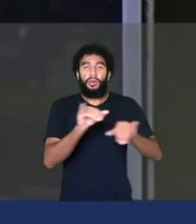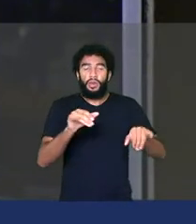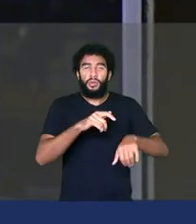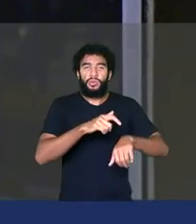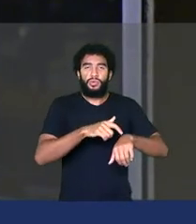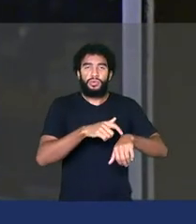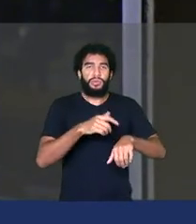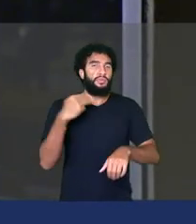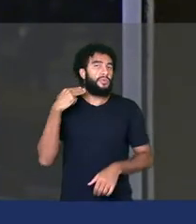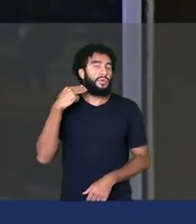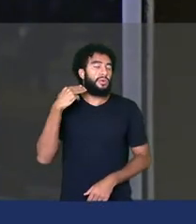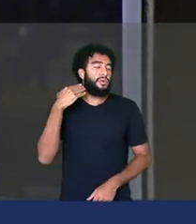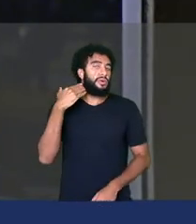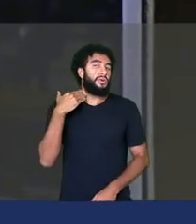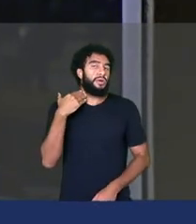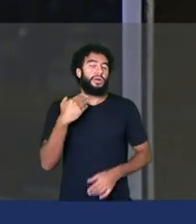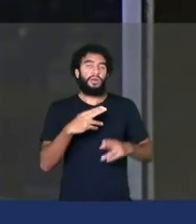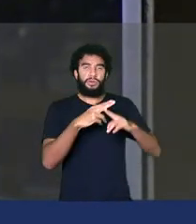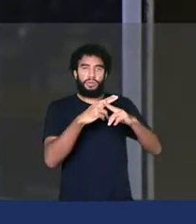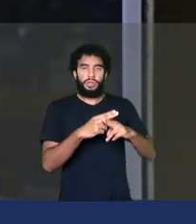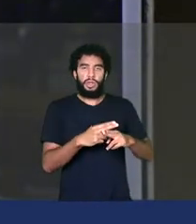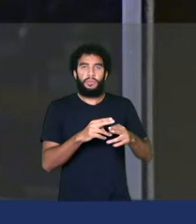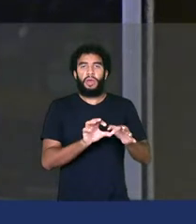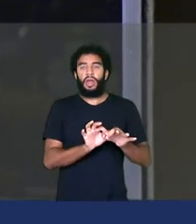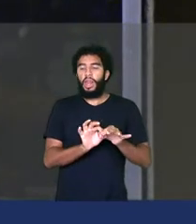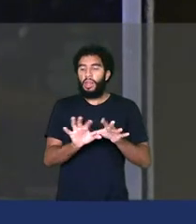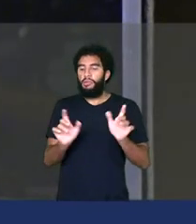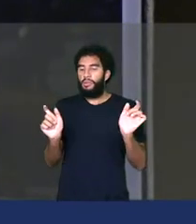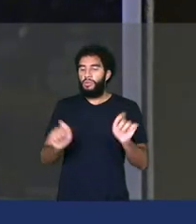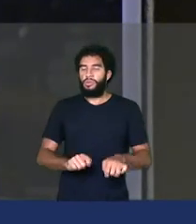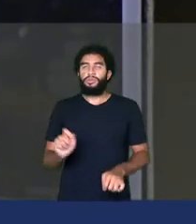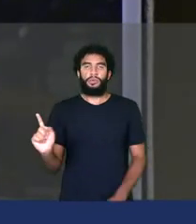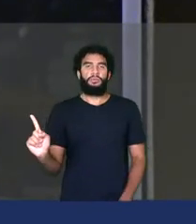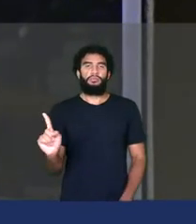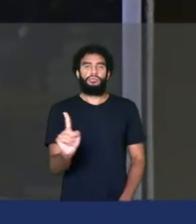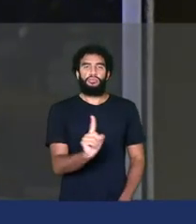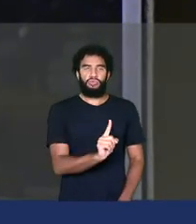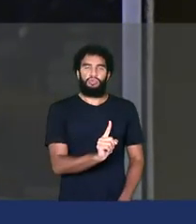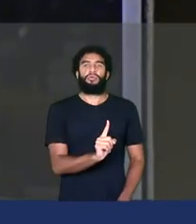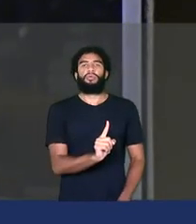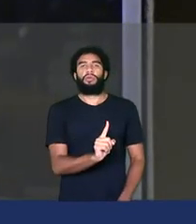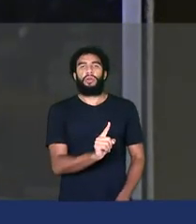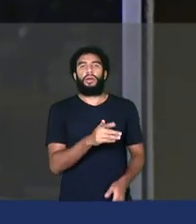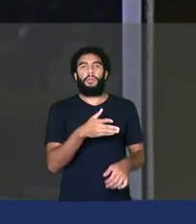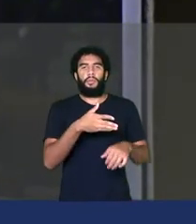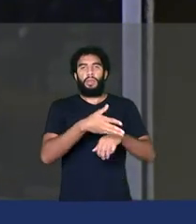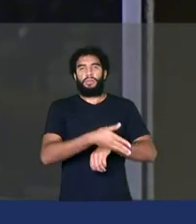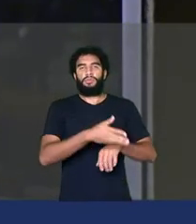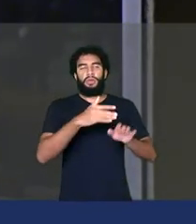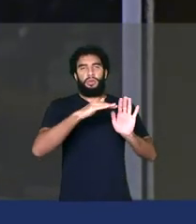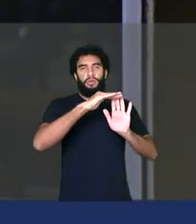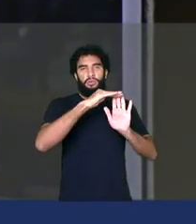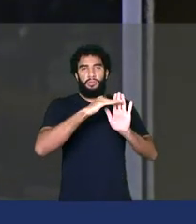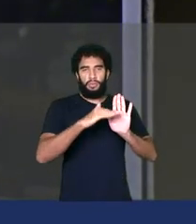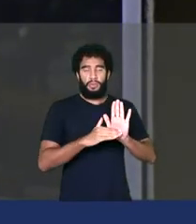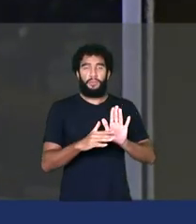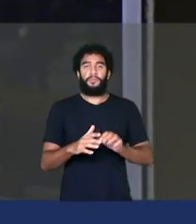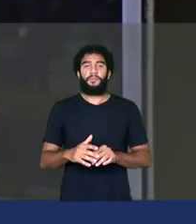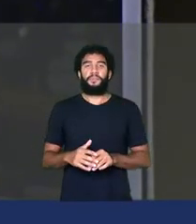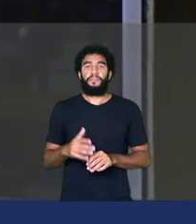CAIXA ECONÔMICA FEDERAL FINALMENTE LIBERARÁPARA ESSES GUARDAS DA CIDADE DO RIO DE JANEIRO PODER FAZER PARTE DESSE PROGRAMA E AOS DEMAIS GUARDAS MUNICIPAIS A NOSSA